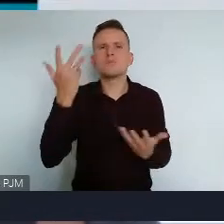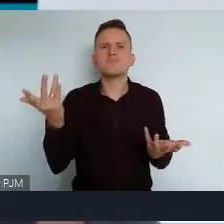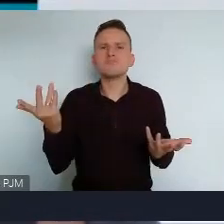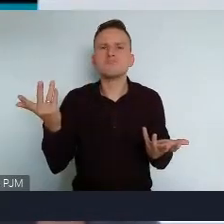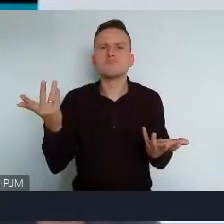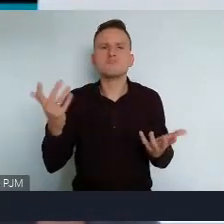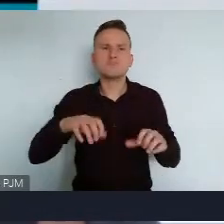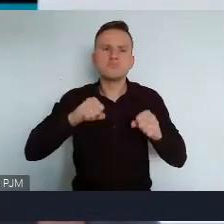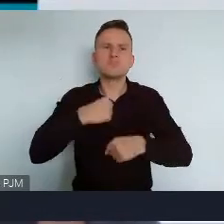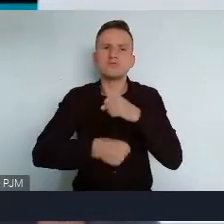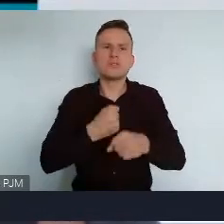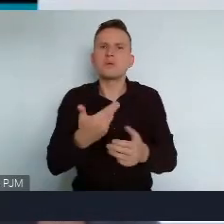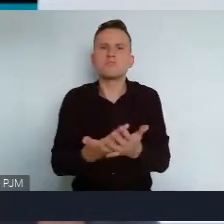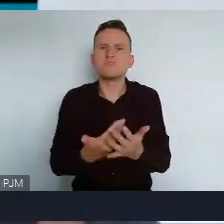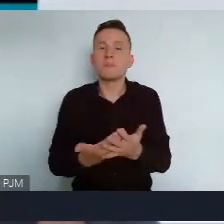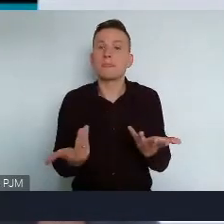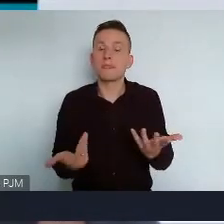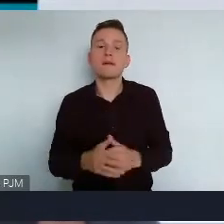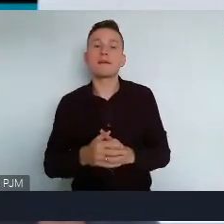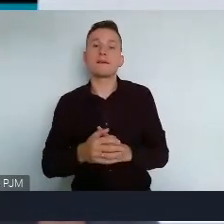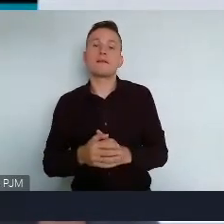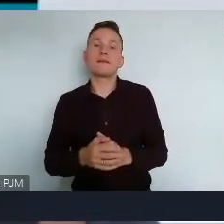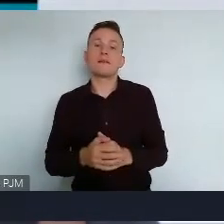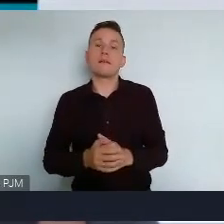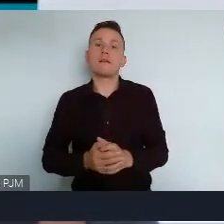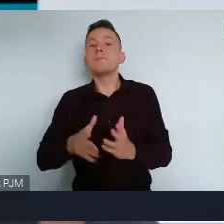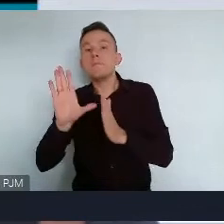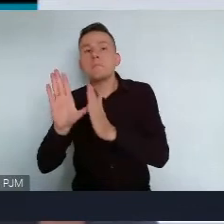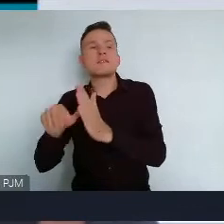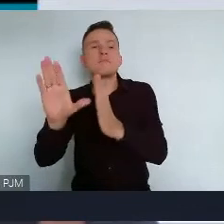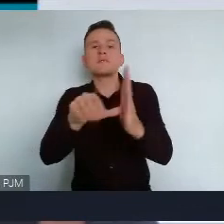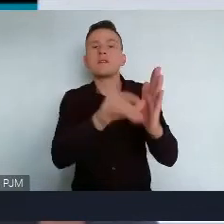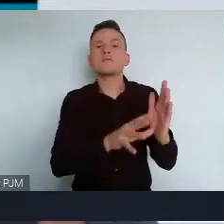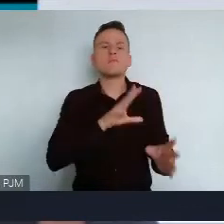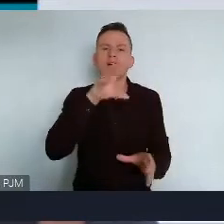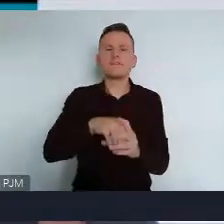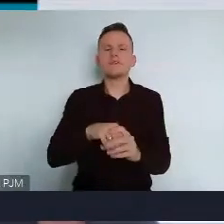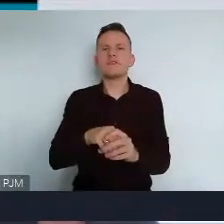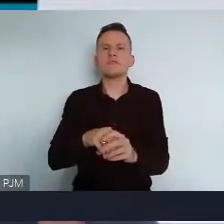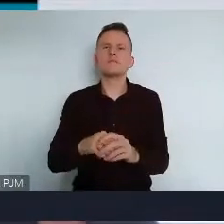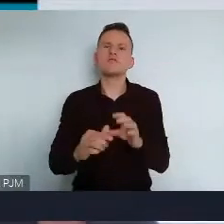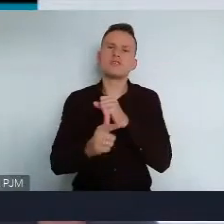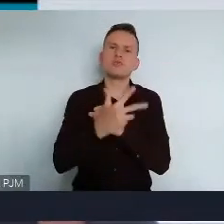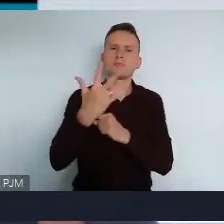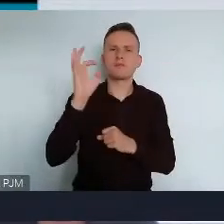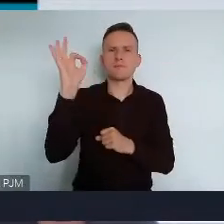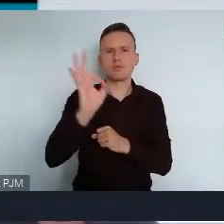Miasta gromadzą 75% mieszkańców Unii Europejskiej.